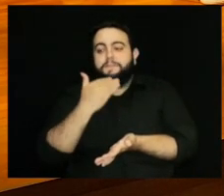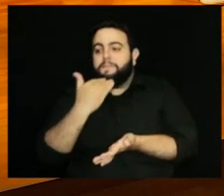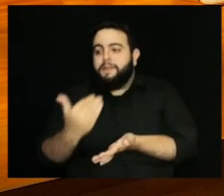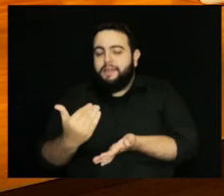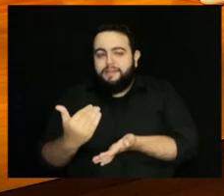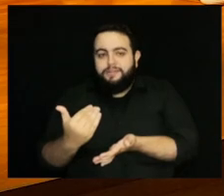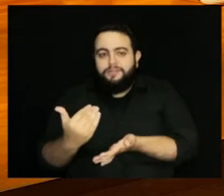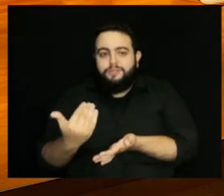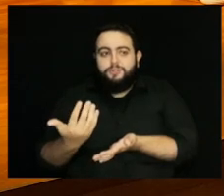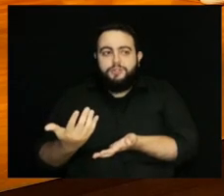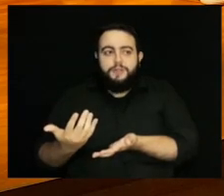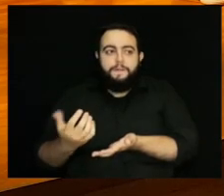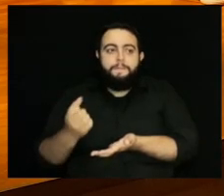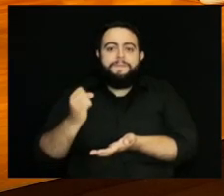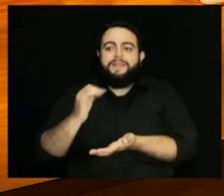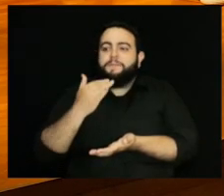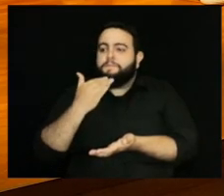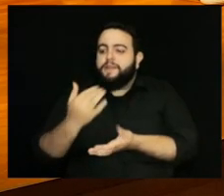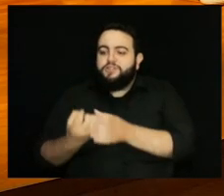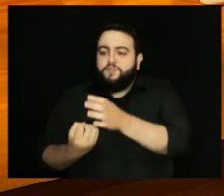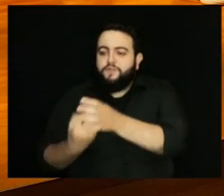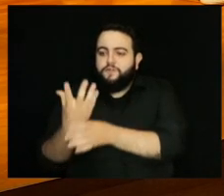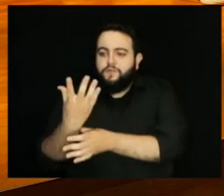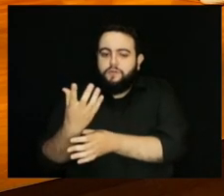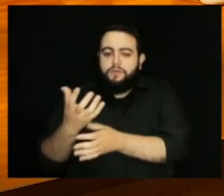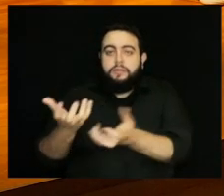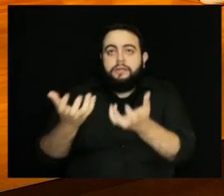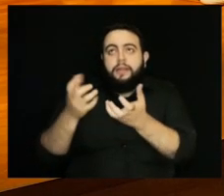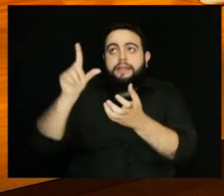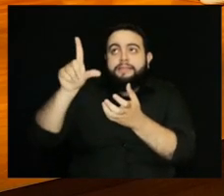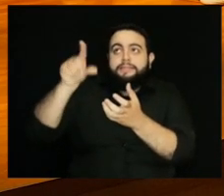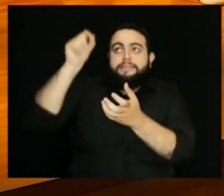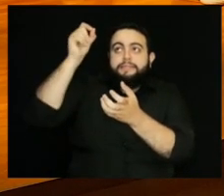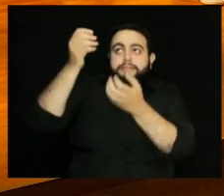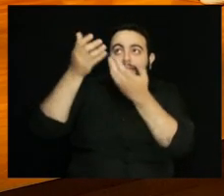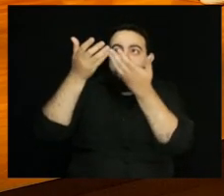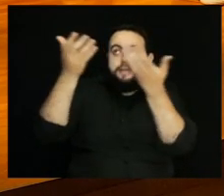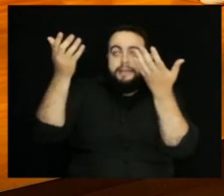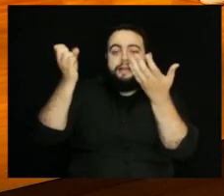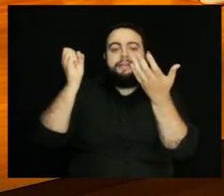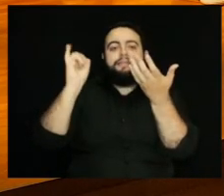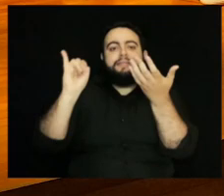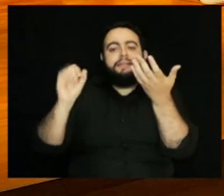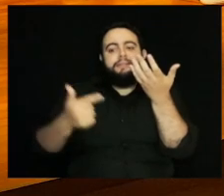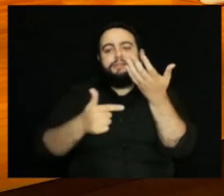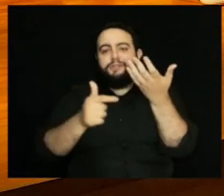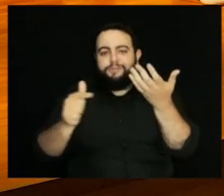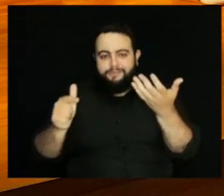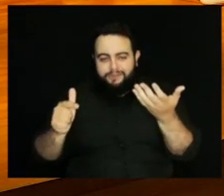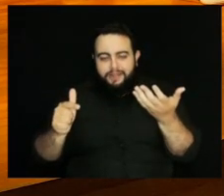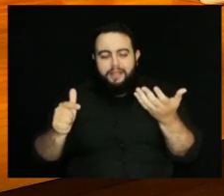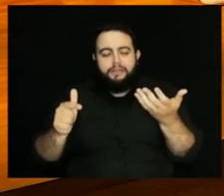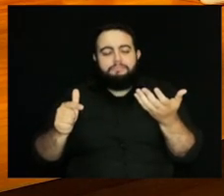uma flor, ela exige uma estrela, e se por acaso não obtê-la, se vai com o primeiro